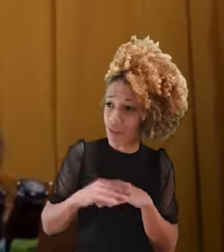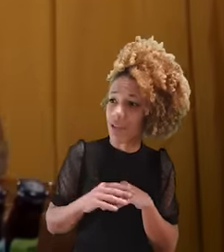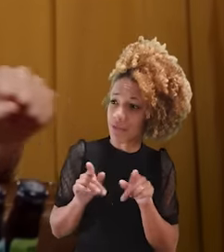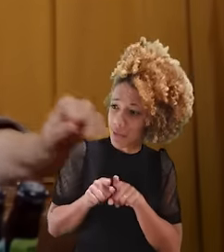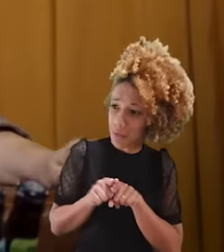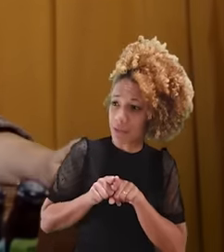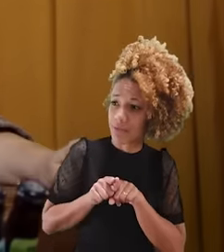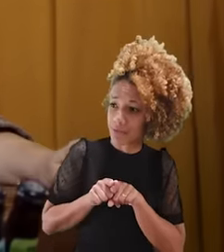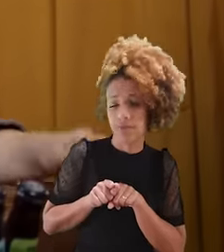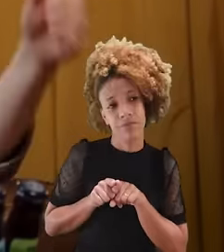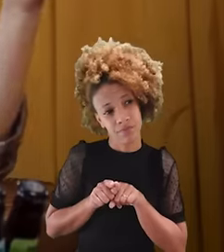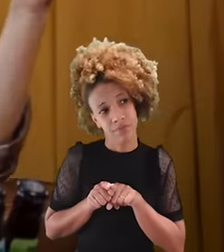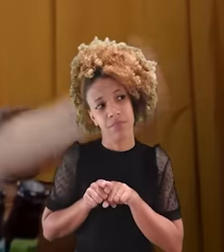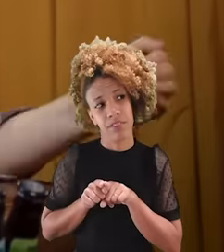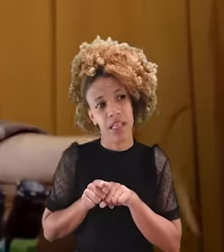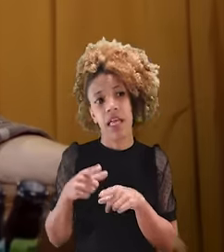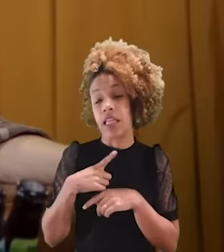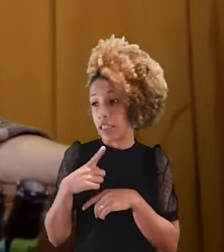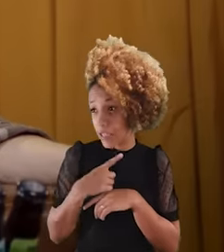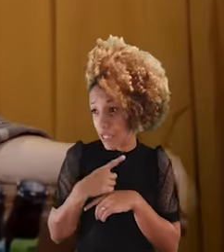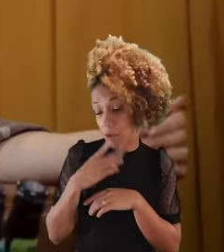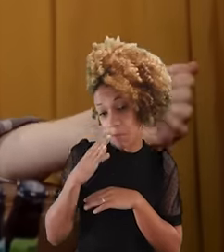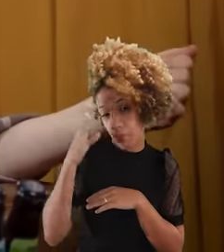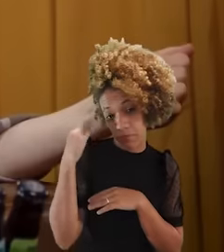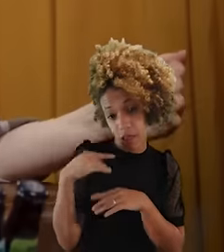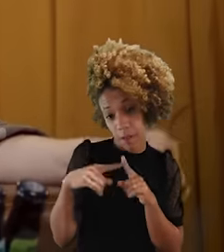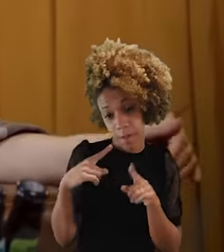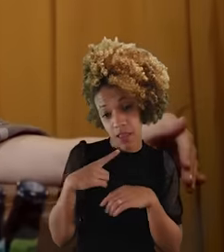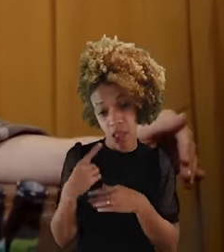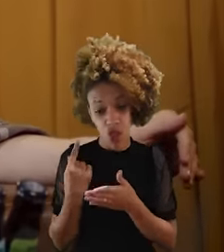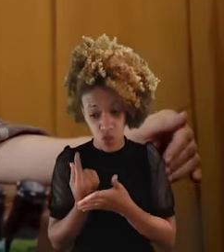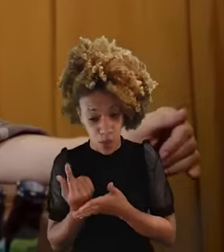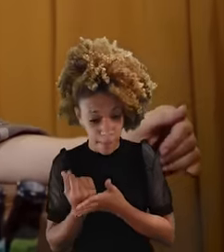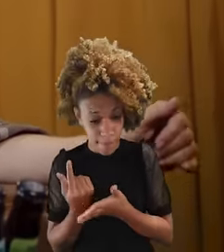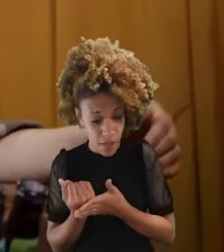para mim eu tinha bom dinheiro e não é que tivesse sobrando dinheiro para mim e como é que você faz